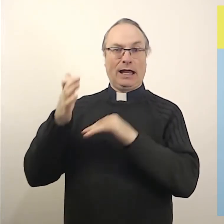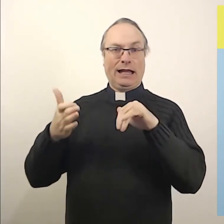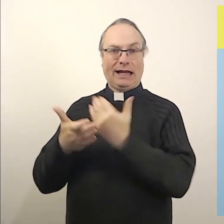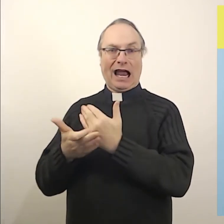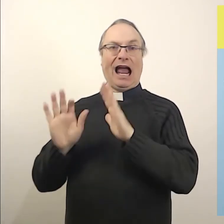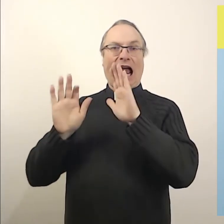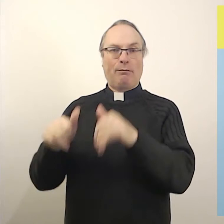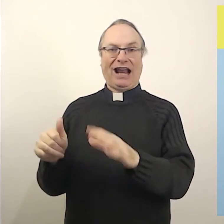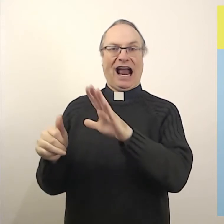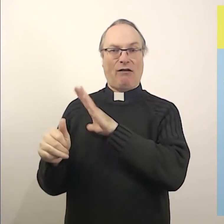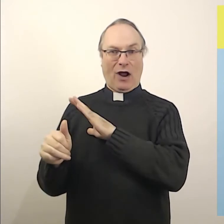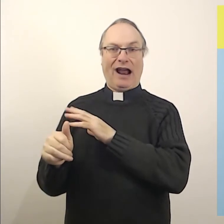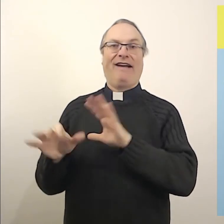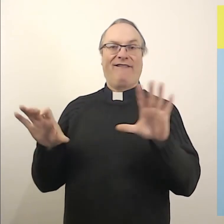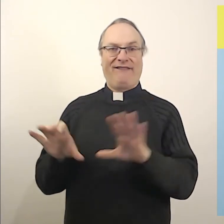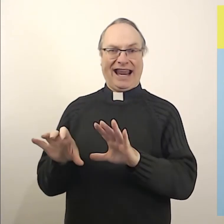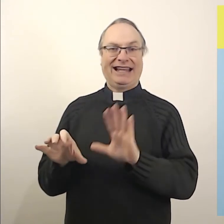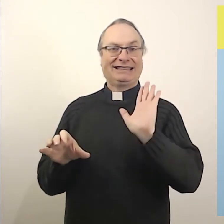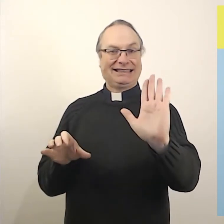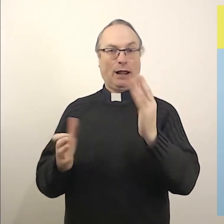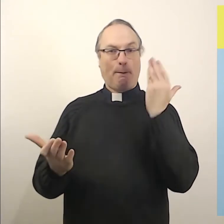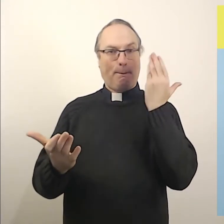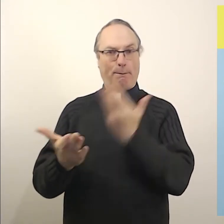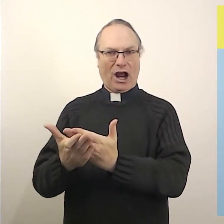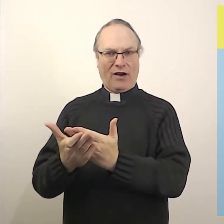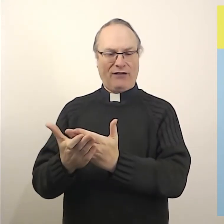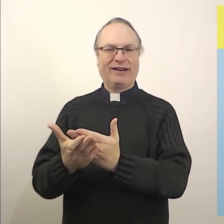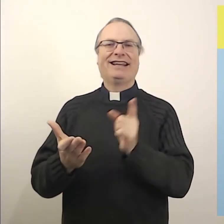car, après avoir fait ses preuves,